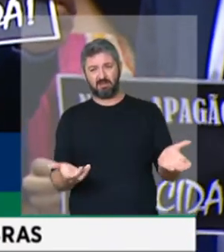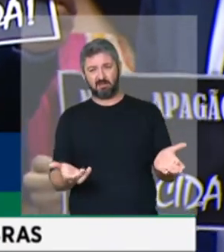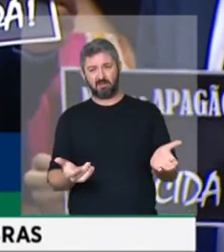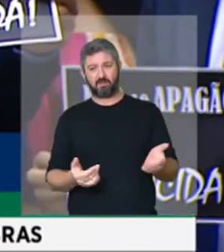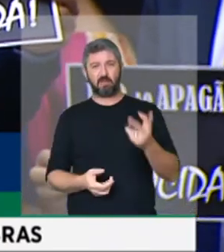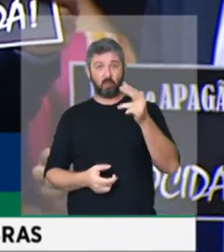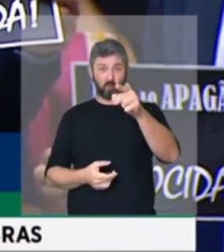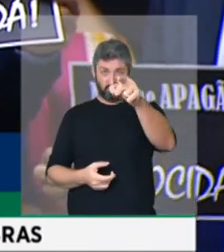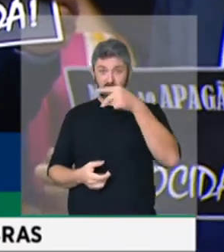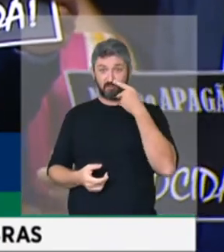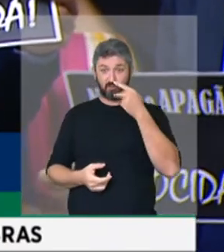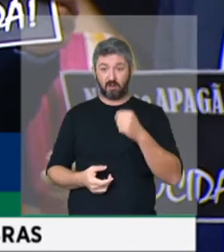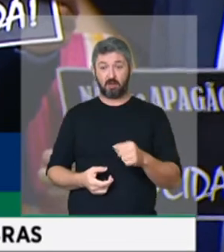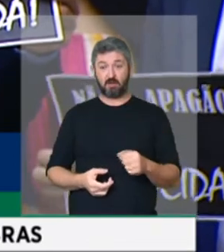UM TEXTO COMO ESSE, E COMO VOSSA EXCELÊNCIA DISSE, 23